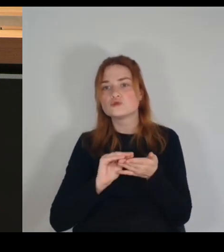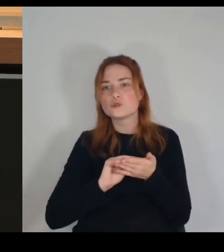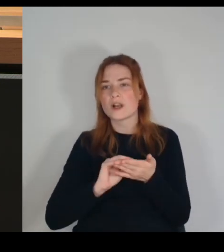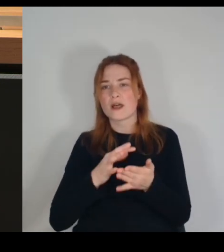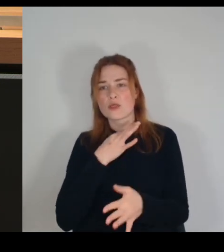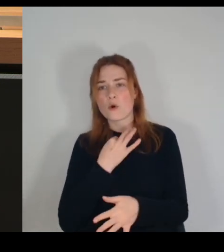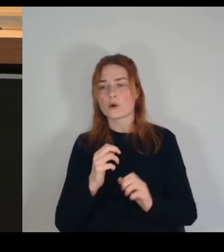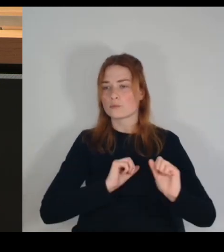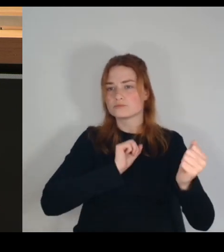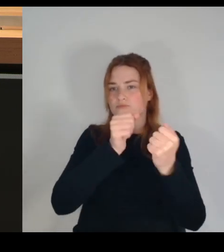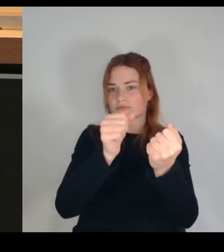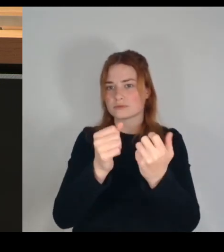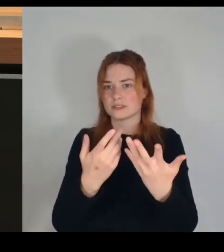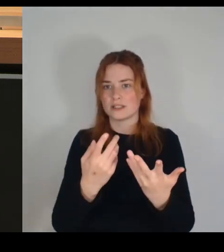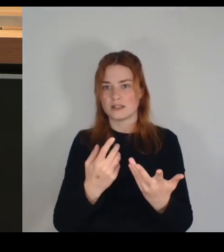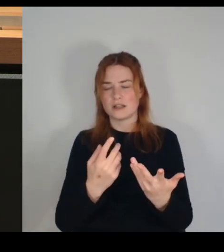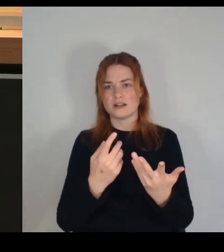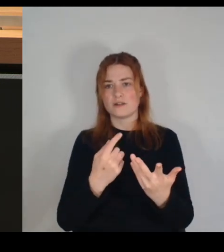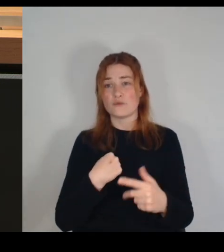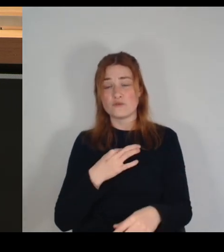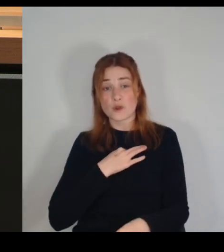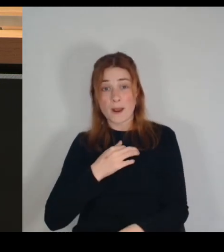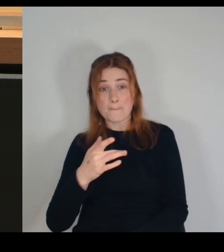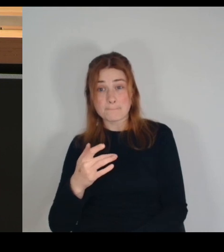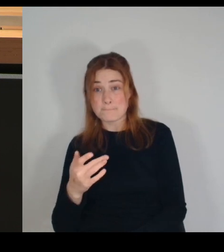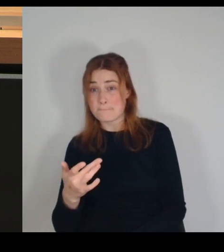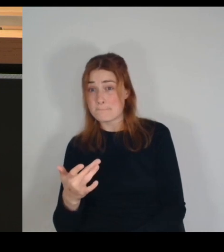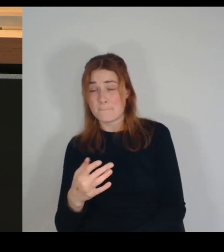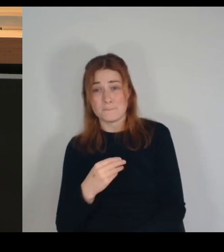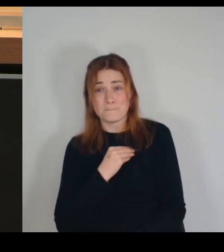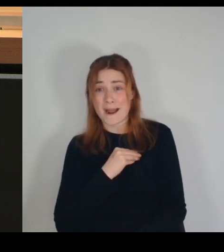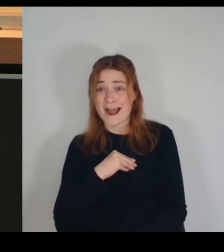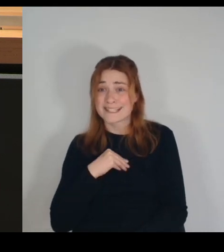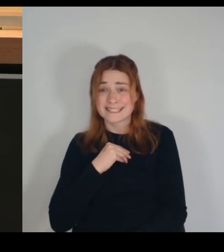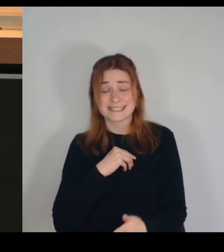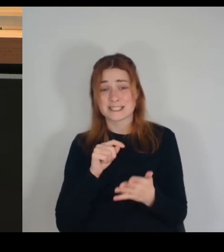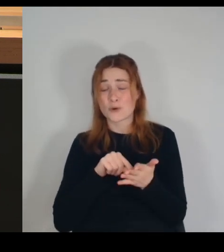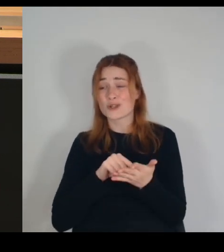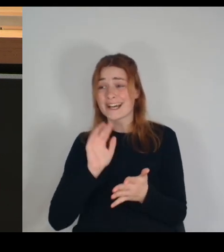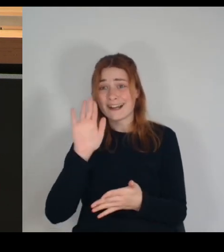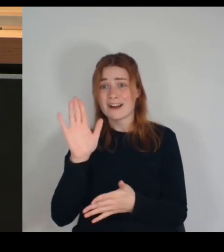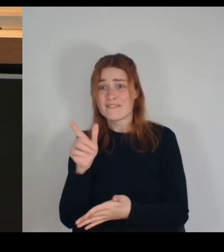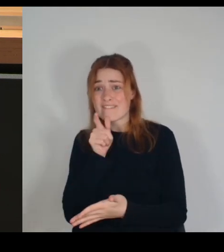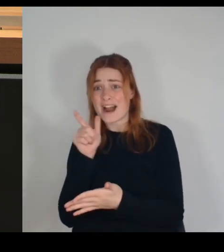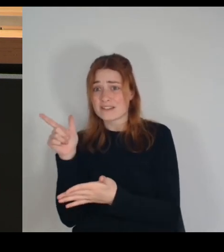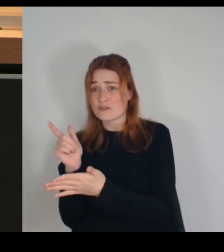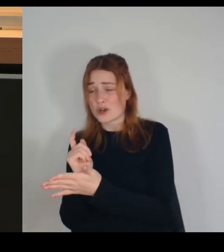all den Jahren Ihrer Regierung für eine zuverlässige und hygienische Schulreinigung zu sorgen. Und es ist eine Schande,